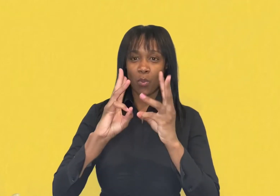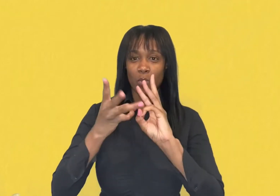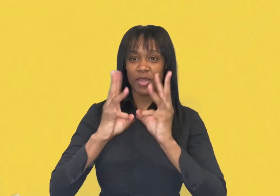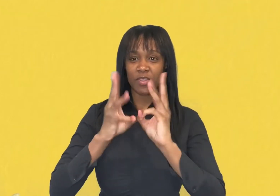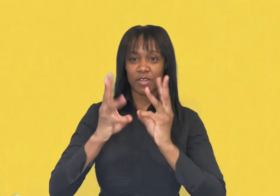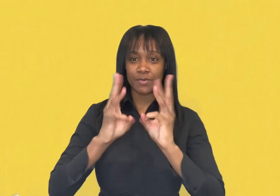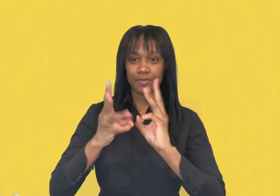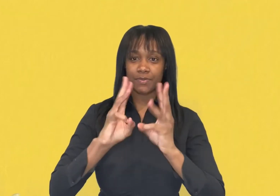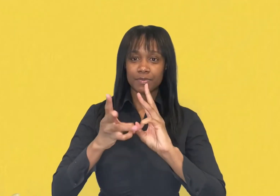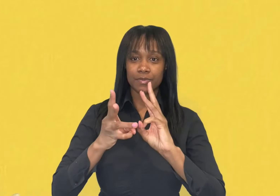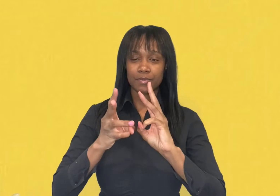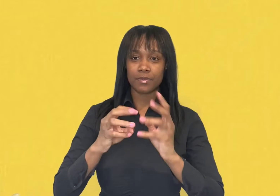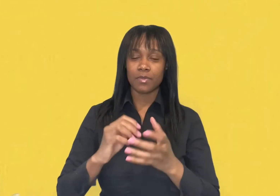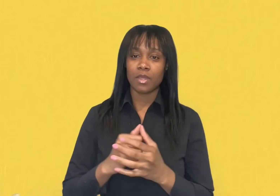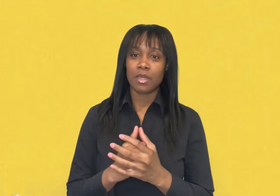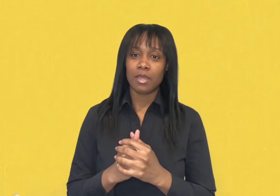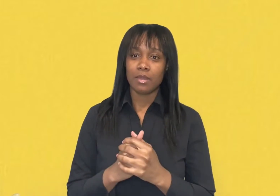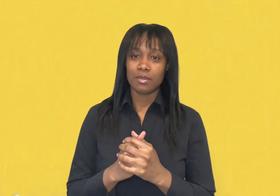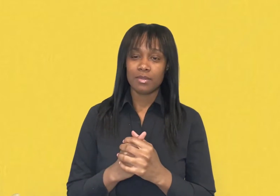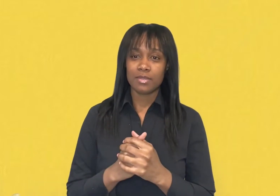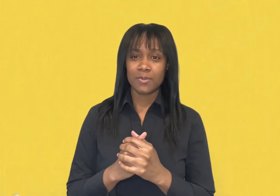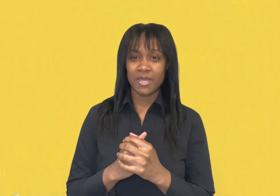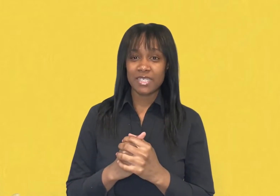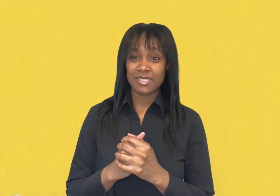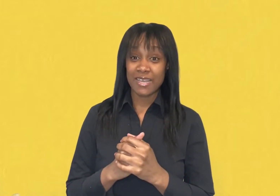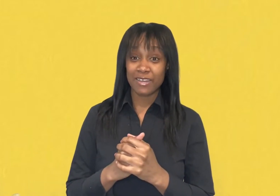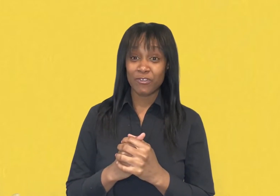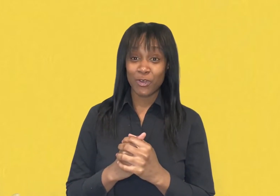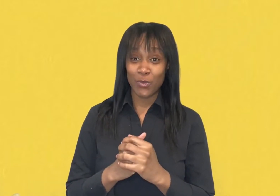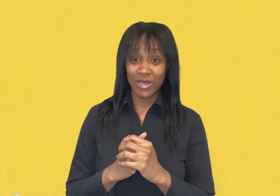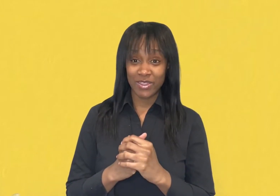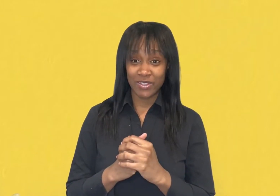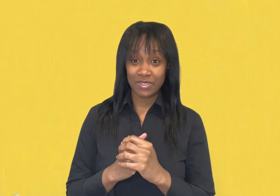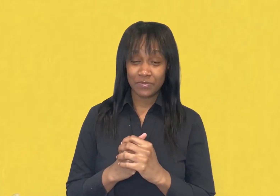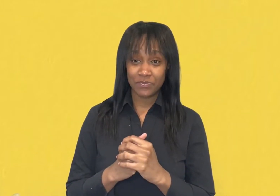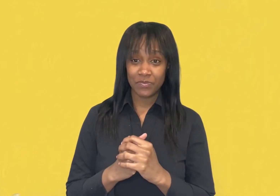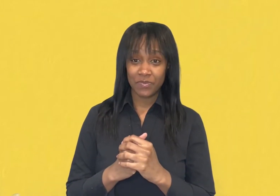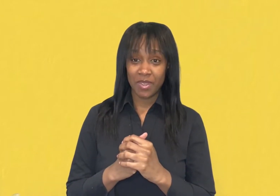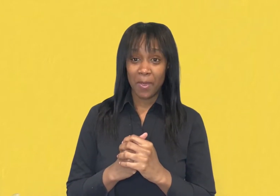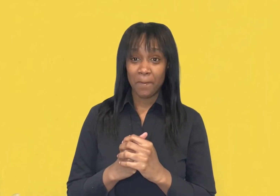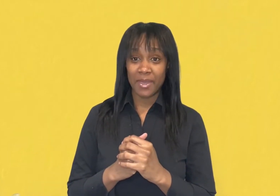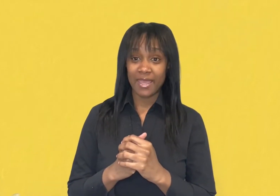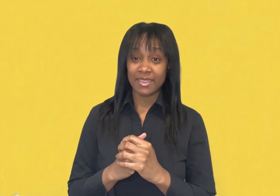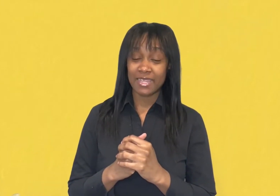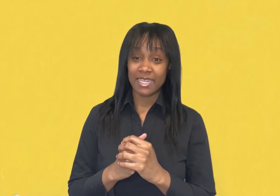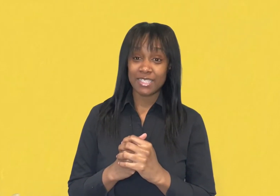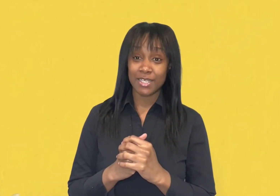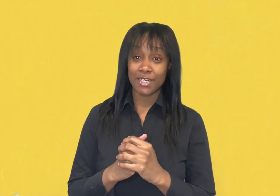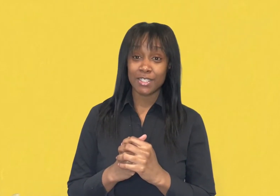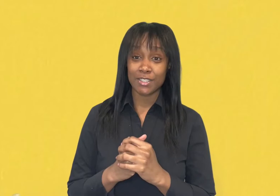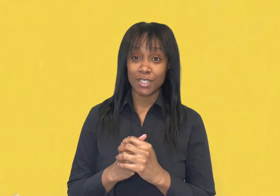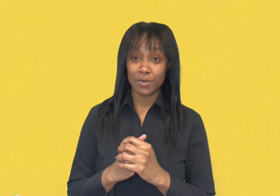Cuaca… untuk membuat isyarat untuk cuaca, buatlah huruf W